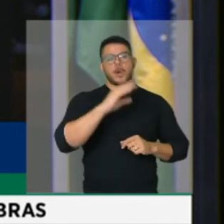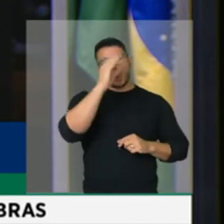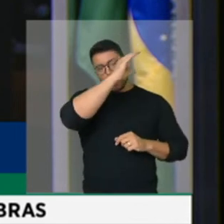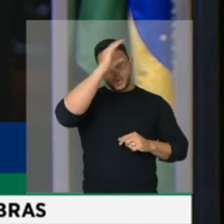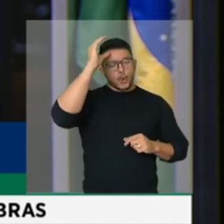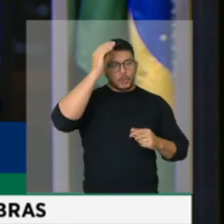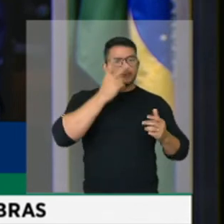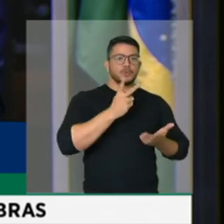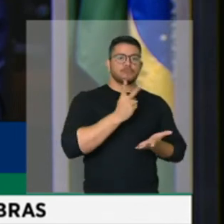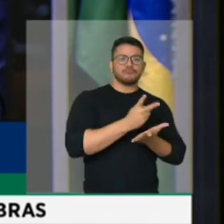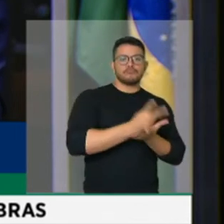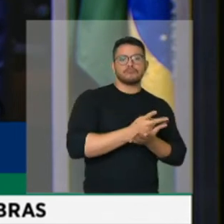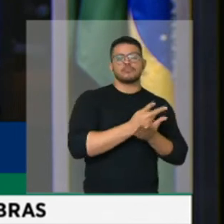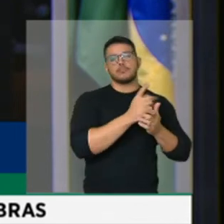HIDROLÓGICO PARA AGENTES GERADORES REDUÇÃO TARIFÁRIA